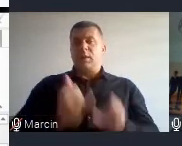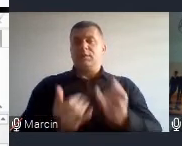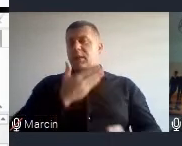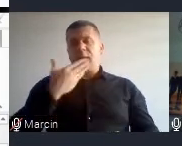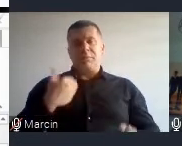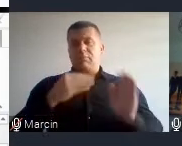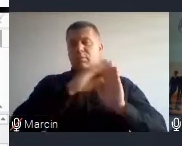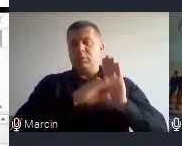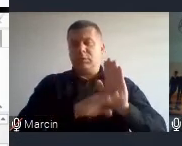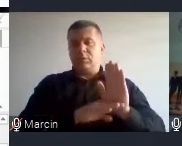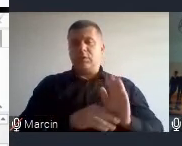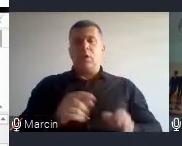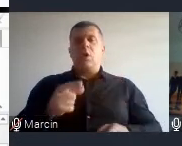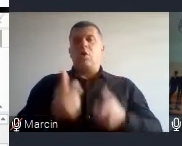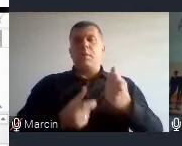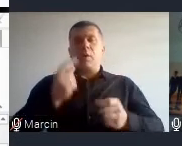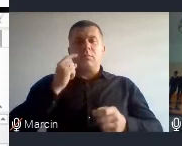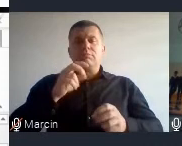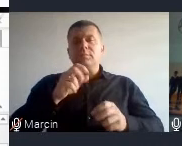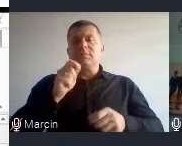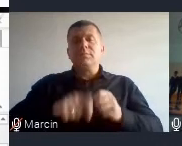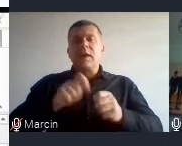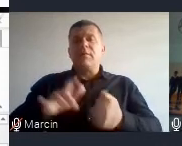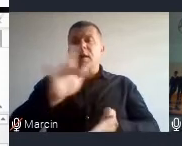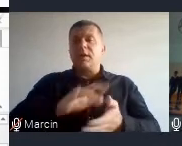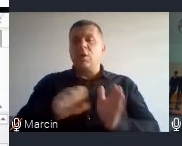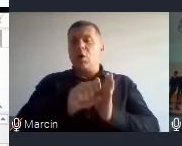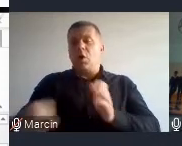pomimo, że rozeznanie rynku zaczyna się dopiero od 20 000,